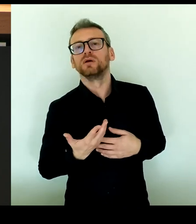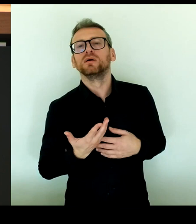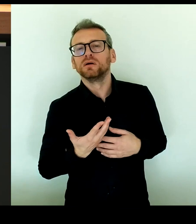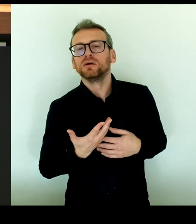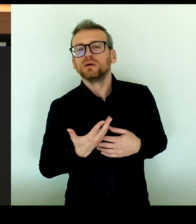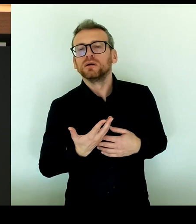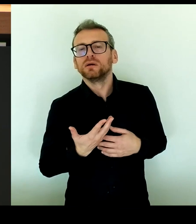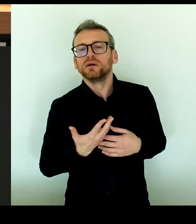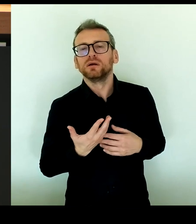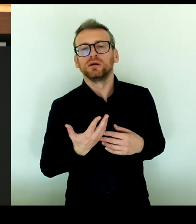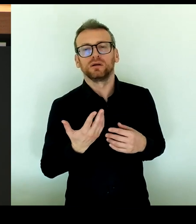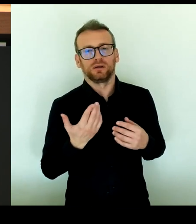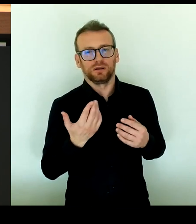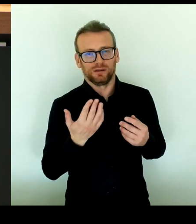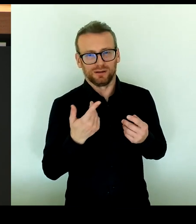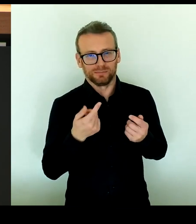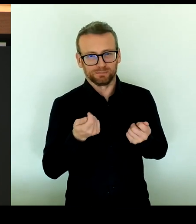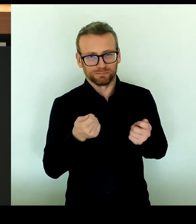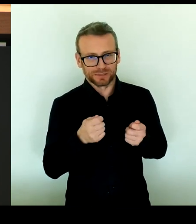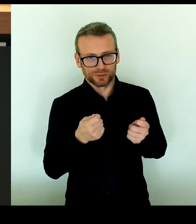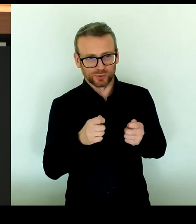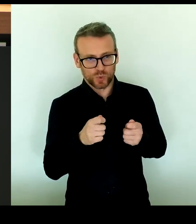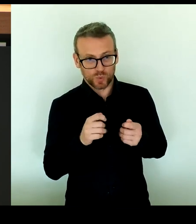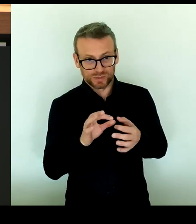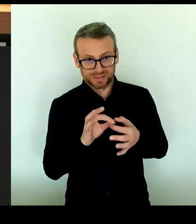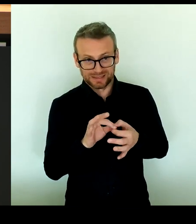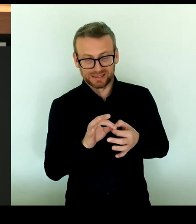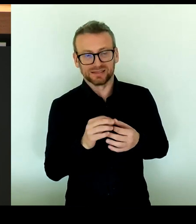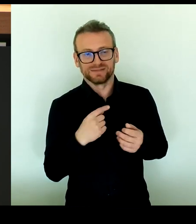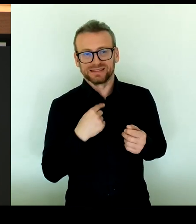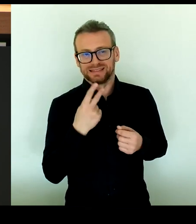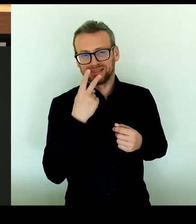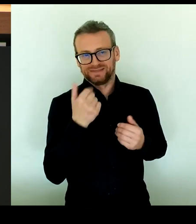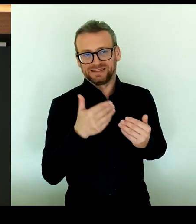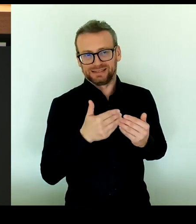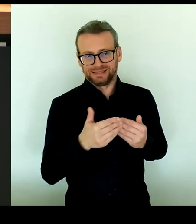und die missbräuchlichen Zugriffe auf die Polizei Datenbank Polics.